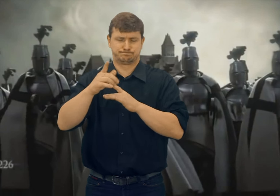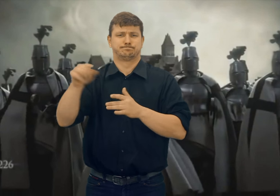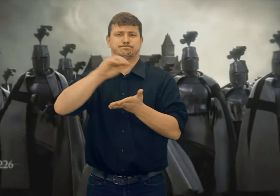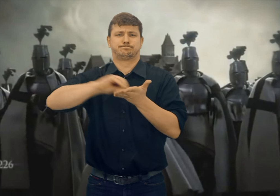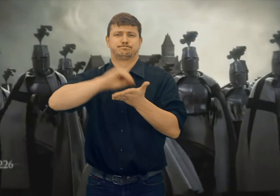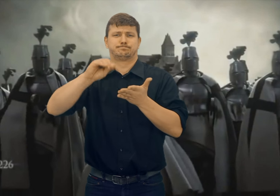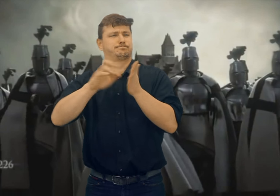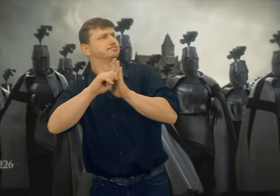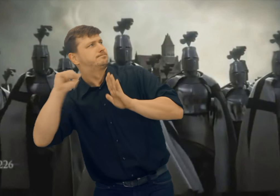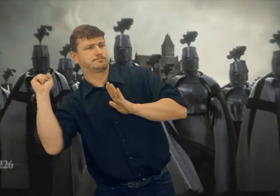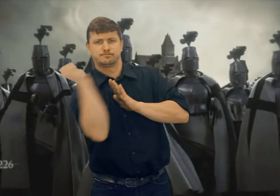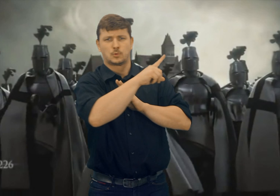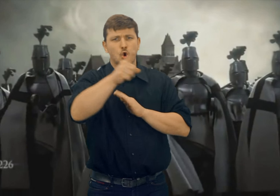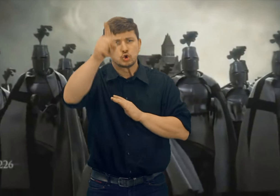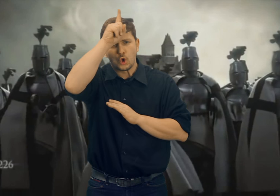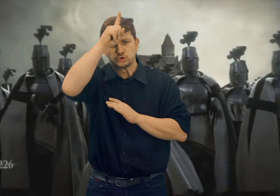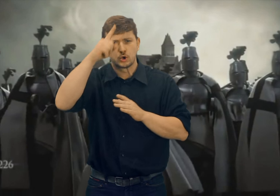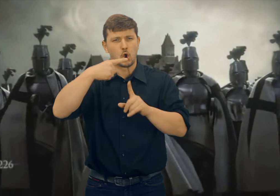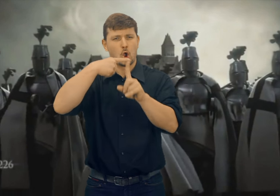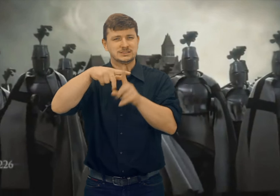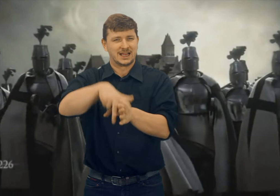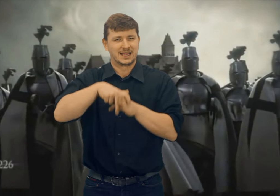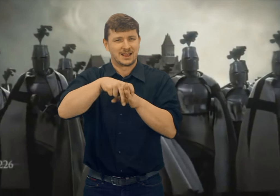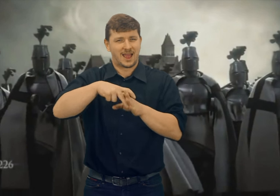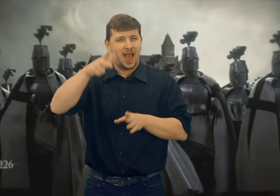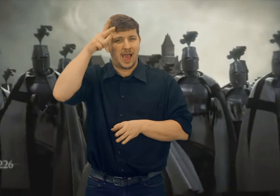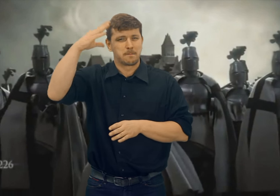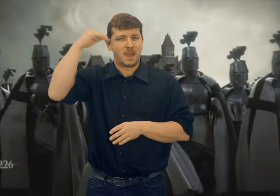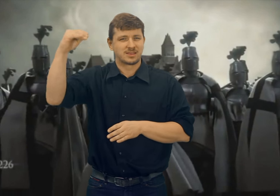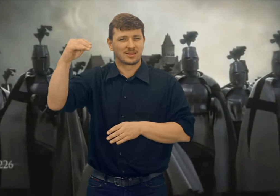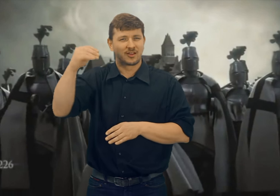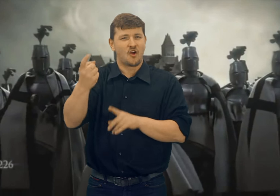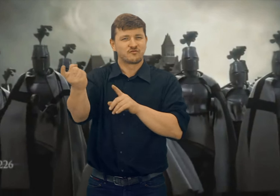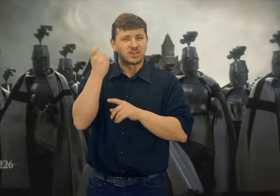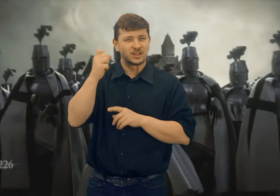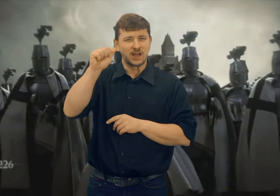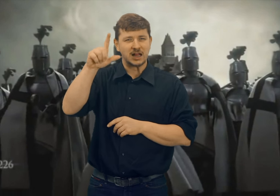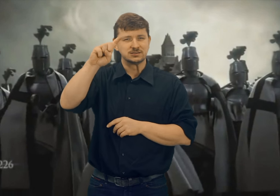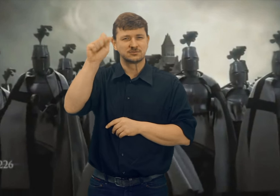Er schrieb einen Brief an den deutschen Kreuzritter HERMANN VON SALZA.